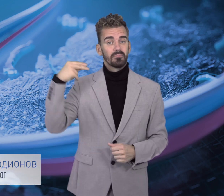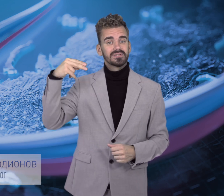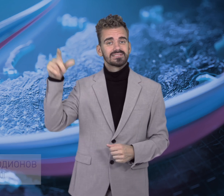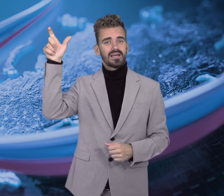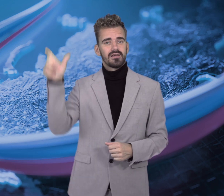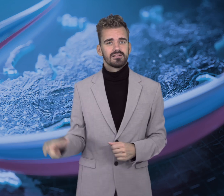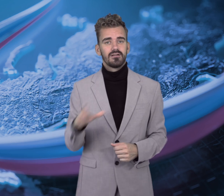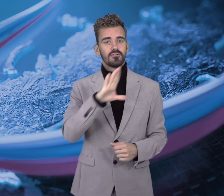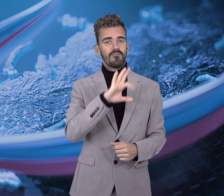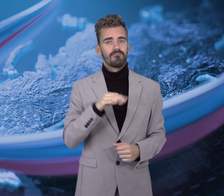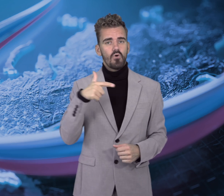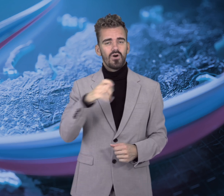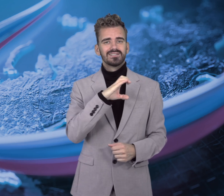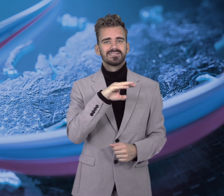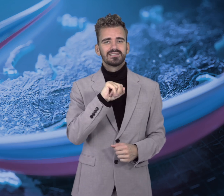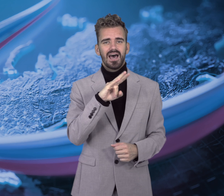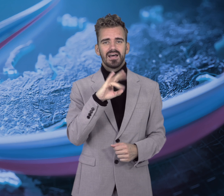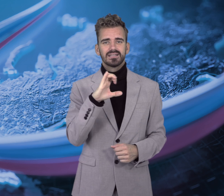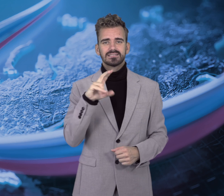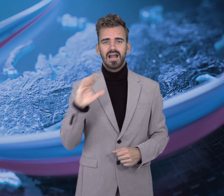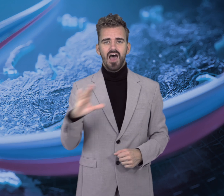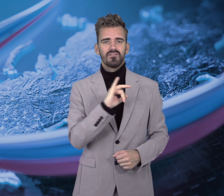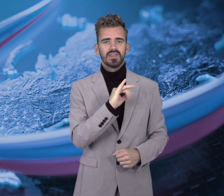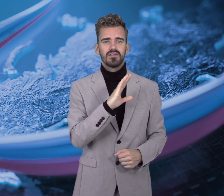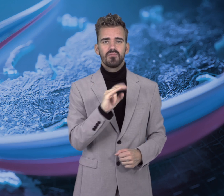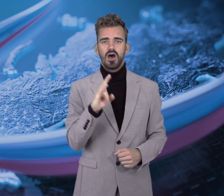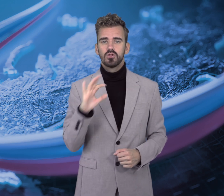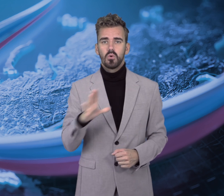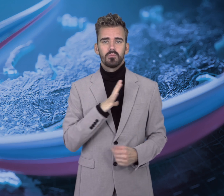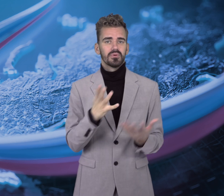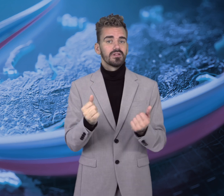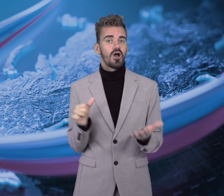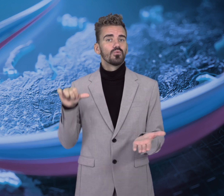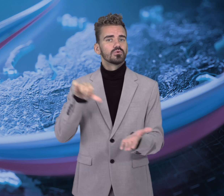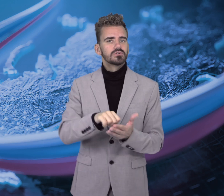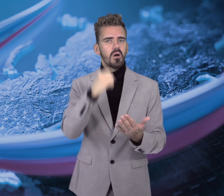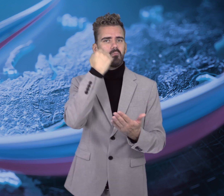Президент ВОГ Станислав Иванов принял участие